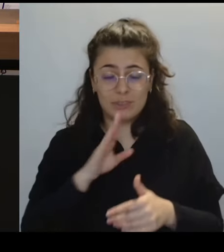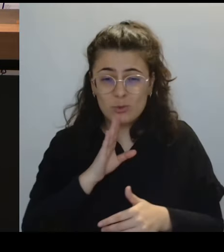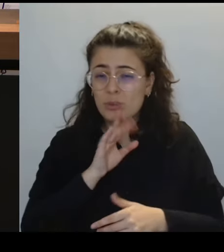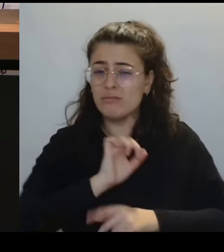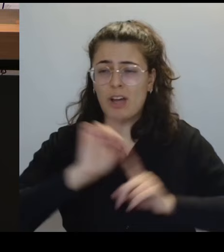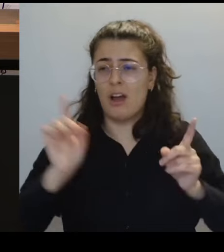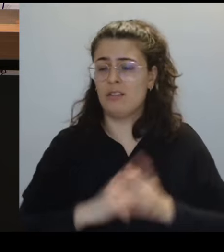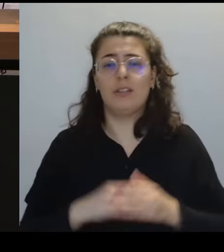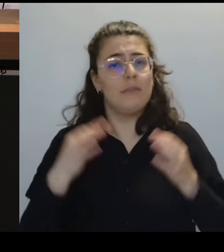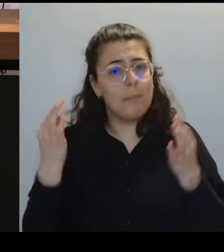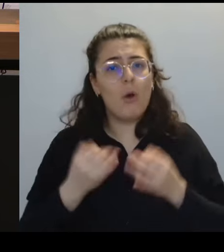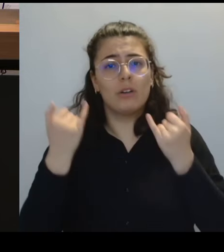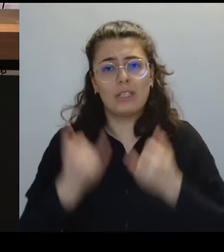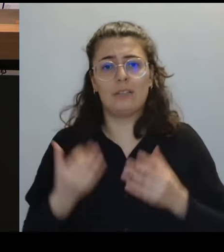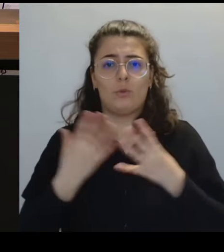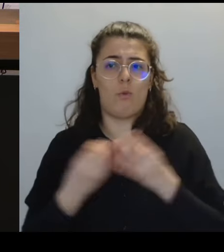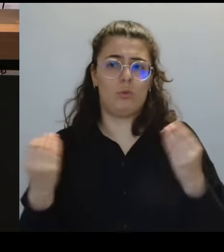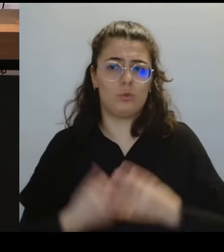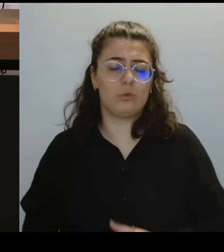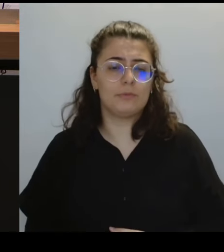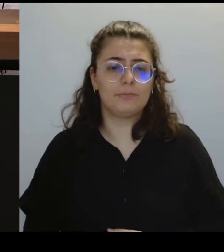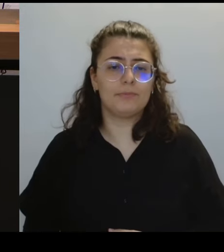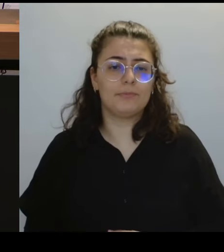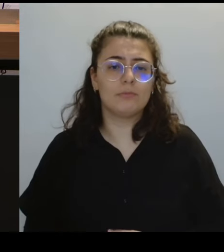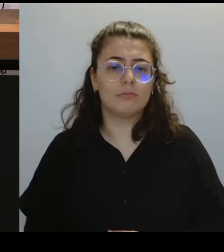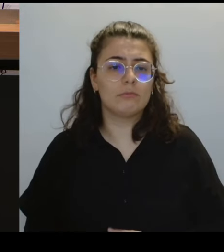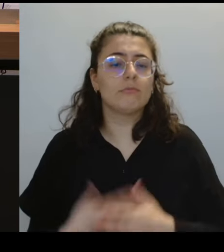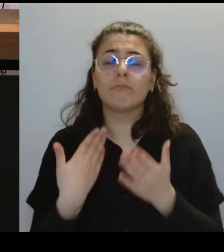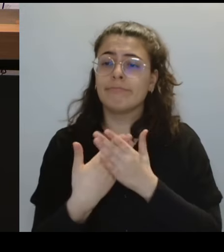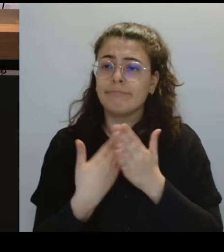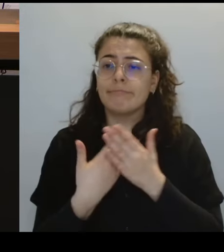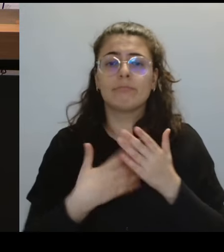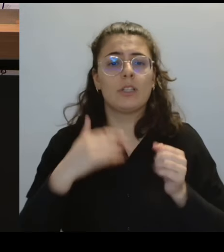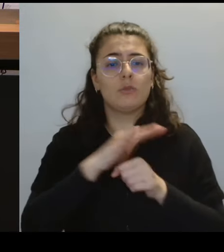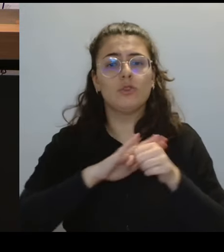Dazu gehört offene Stellen schnell besetzen und angestoßene Zulagen-